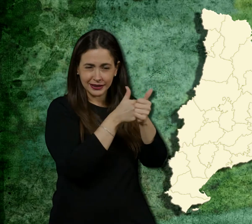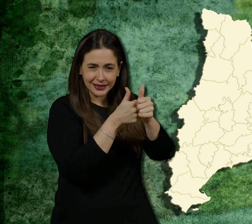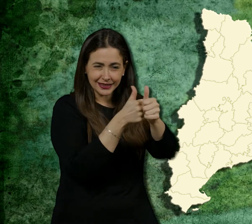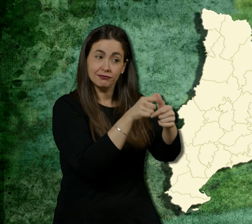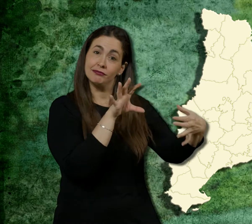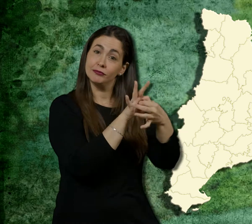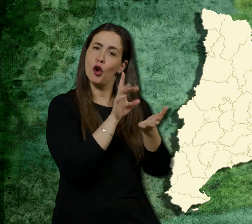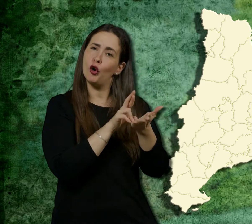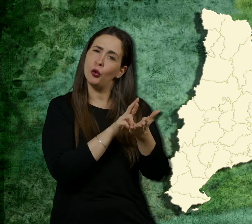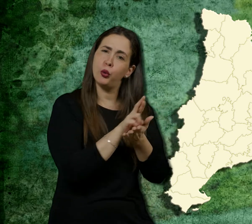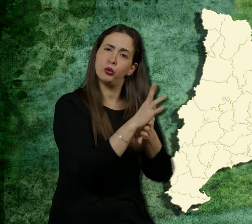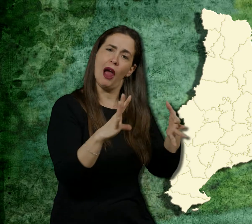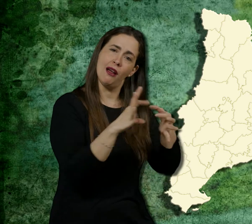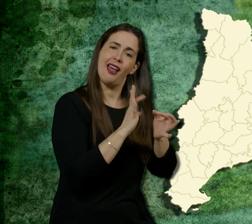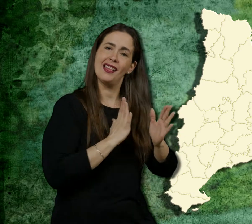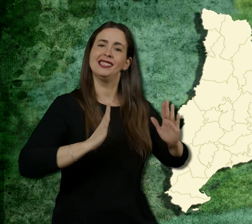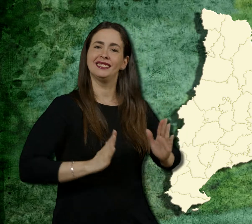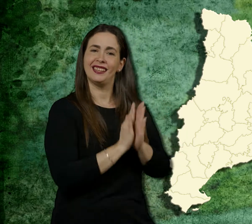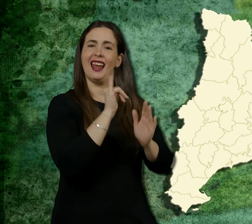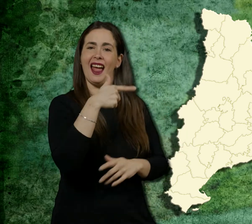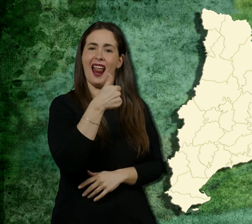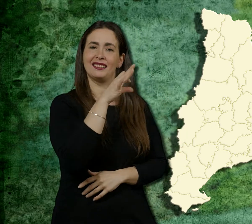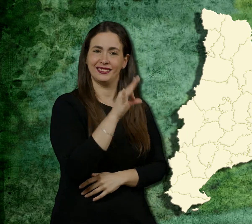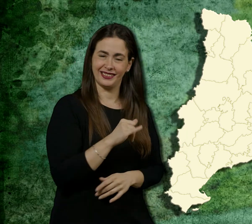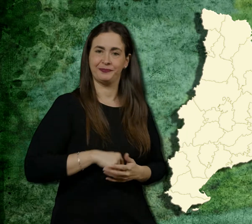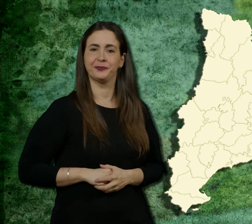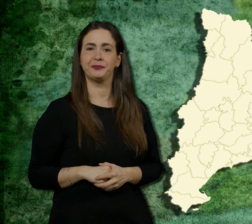amb la Ruta Ignasiana.